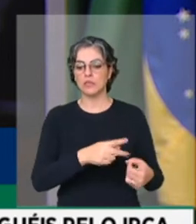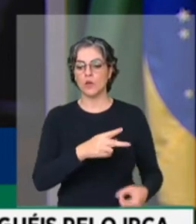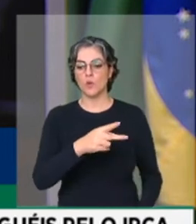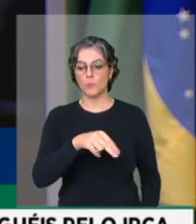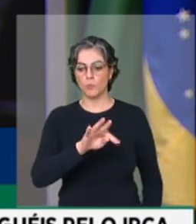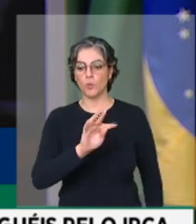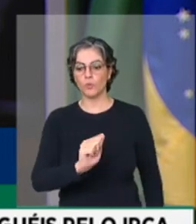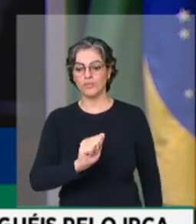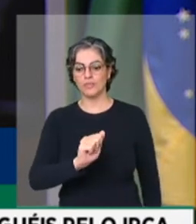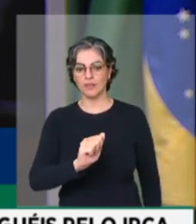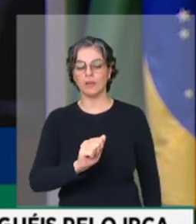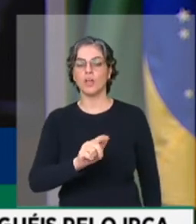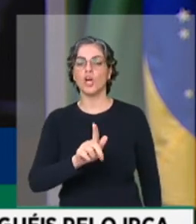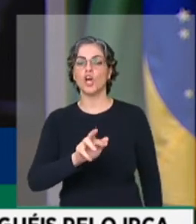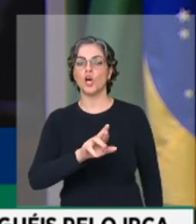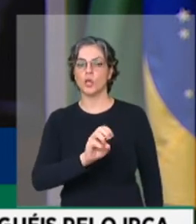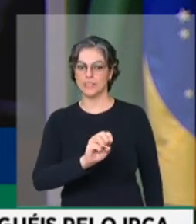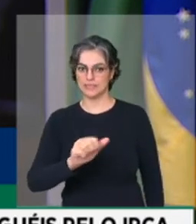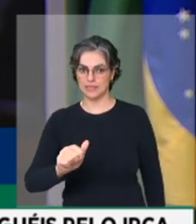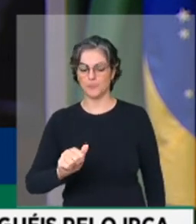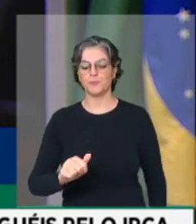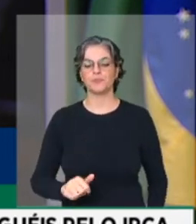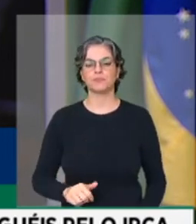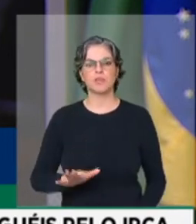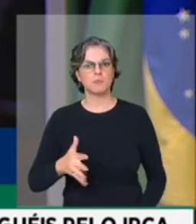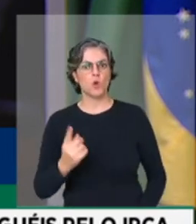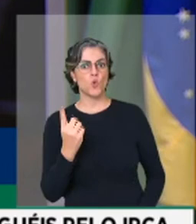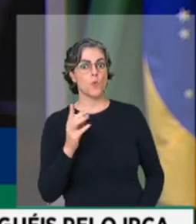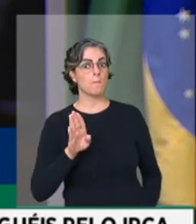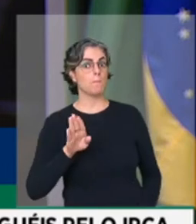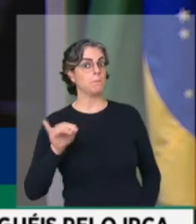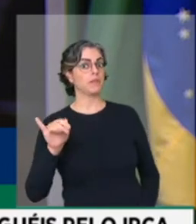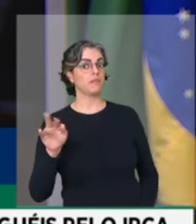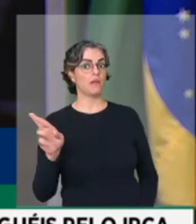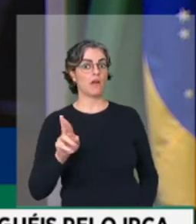CIDADE DE PONTA GROSSA. SÃO INVESTIMENTOS DE UM BILHÃO DE